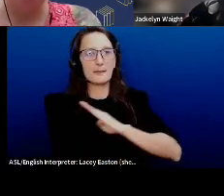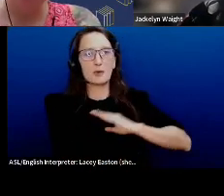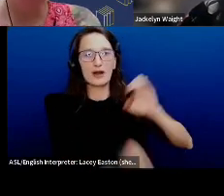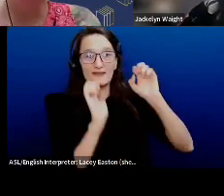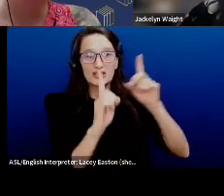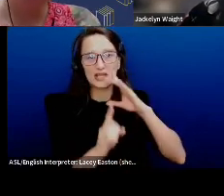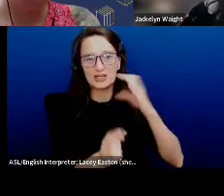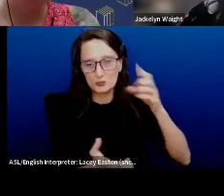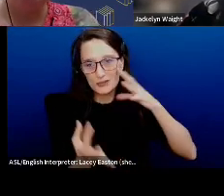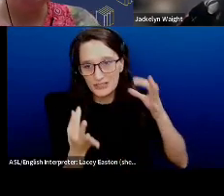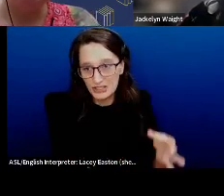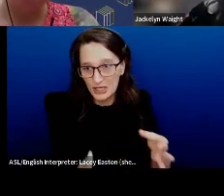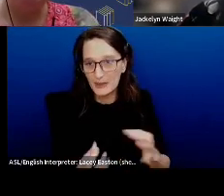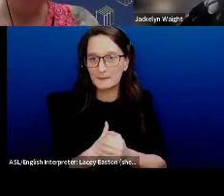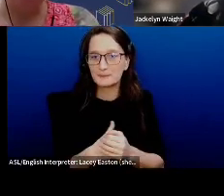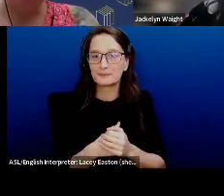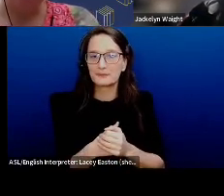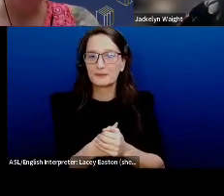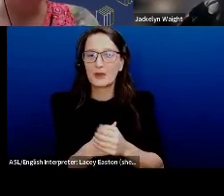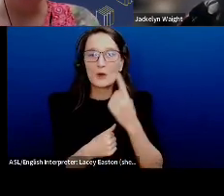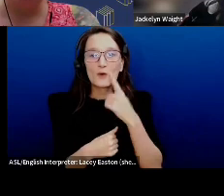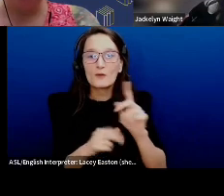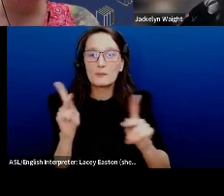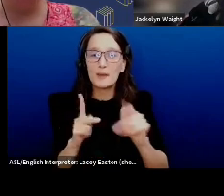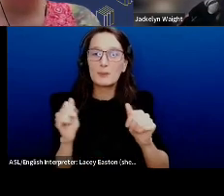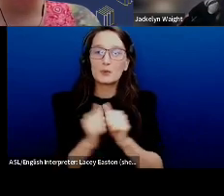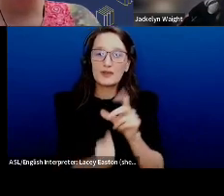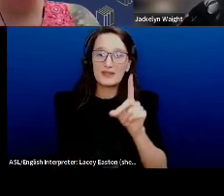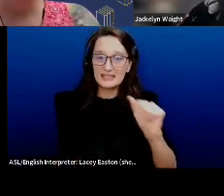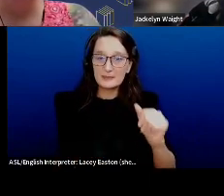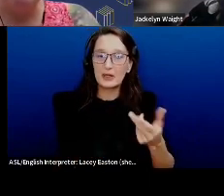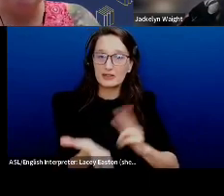en las escuelas públicas de California que no puedan progresar en el